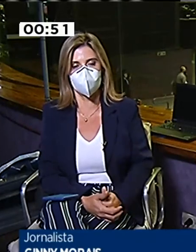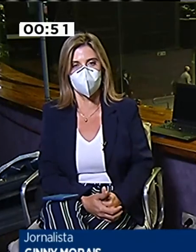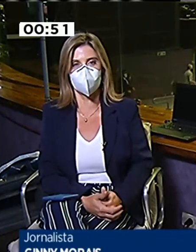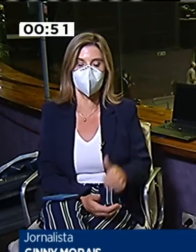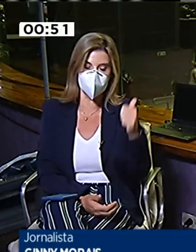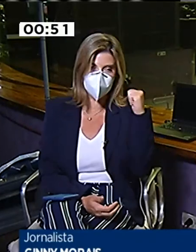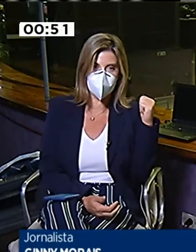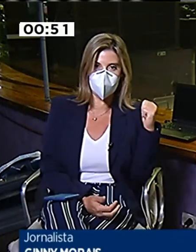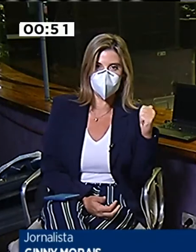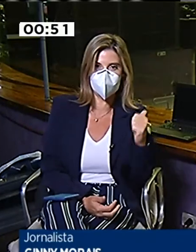FOSSEM MUDADOS O TEXTO. DE FATO FOI APROVADO E ASSIM COMO